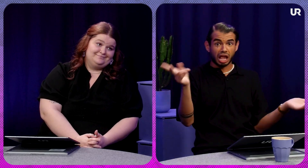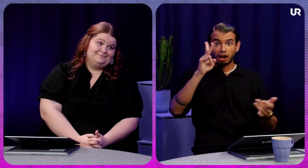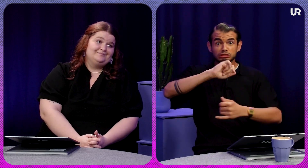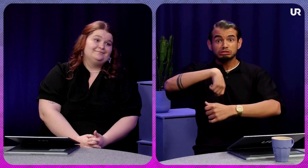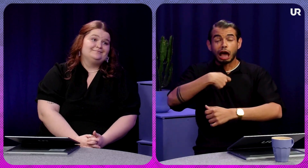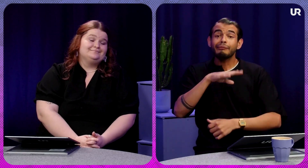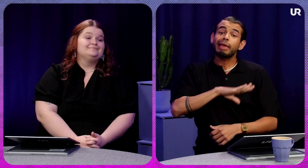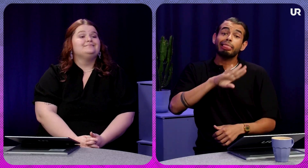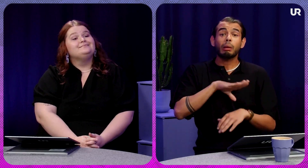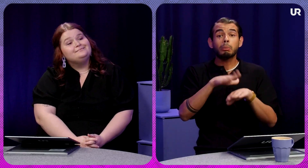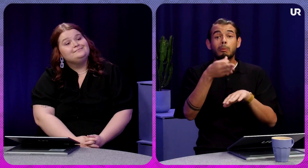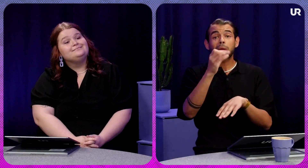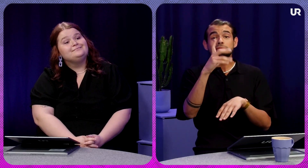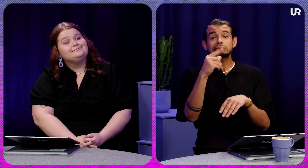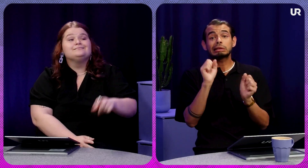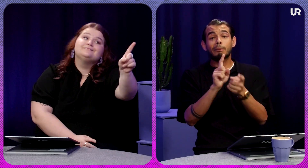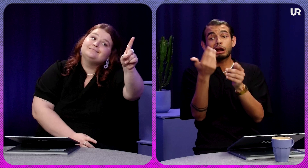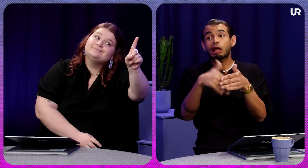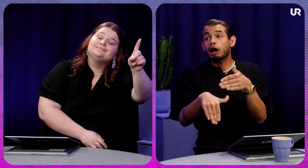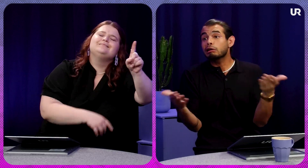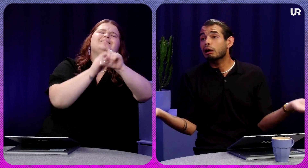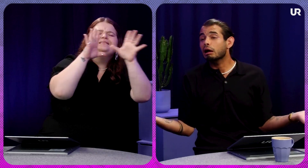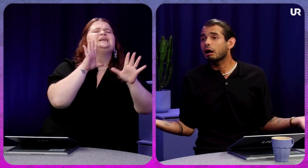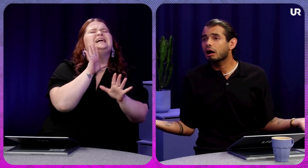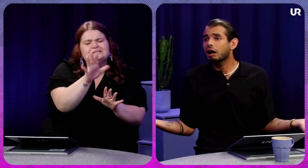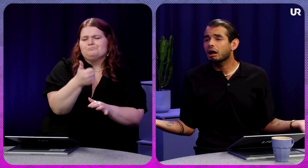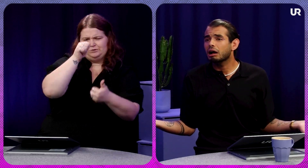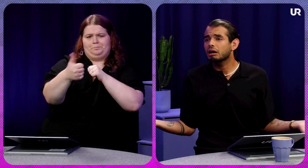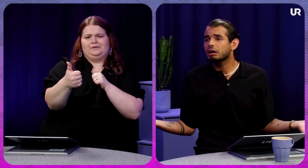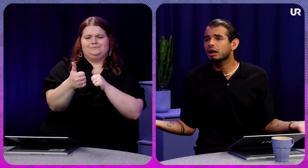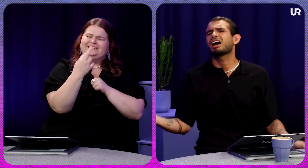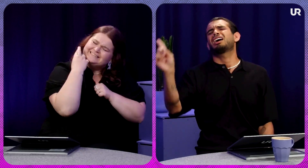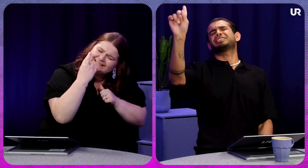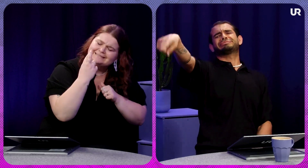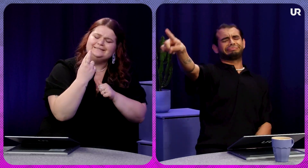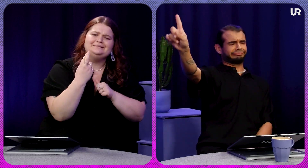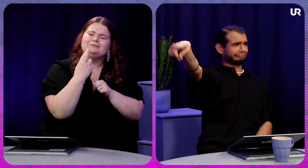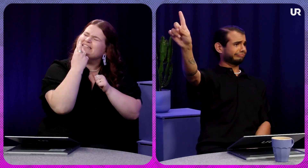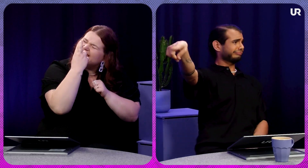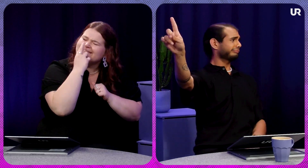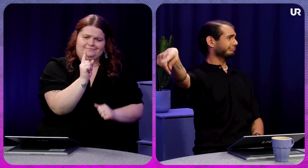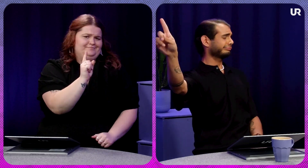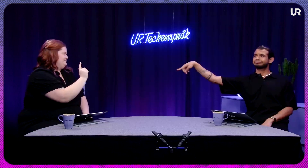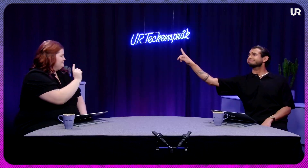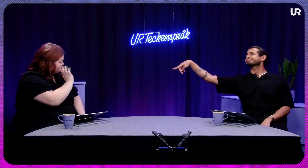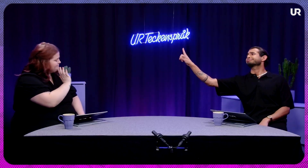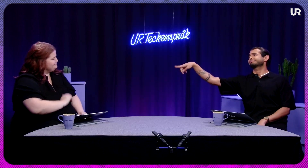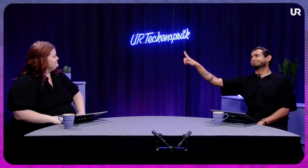I duschen? Eller i köket när du väntar på att pastan ska bli klar? Josephine: Föreställ dig att vi är dina BÄSTA kompisar. TAJTA kompisar, okej? Amir: Periodt!